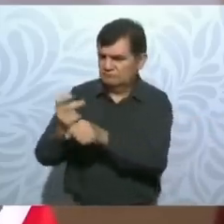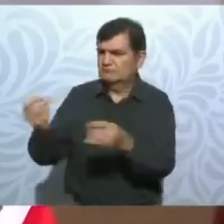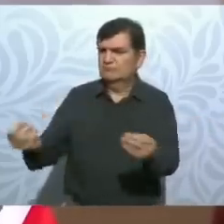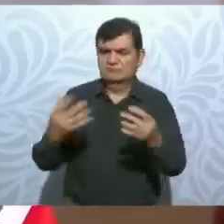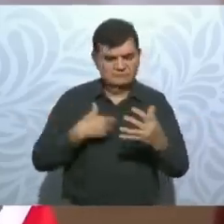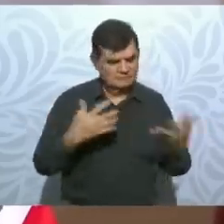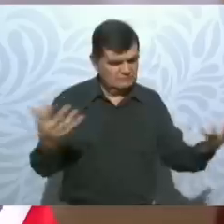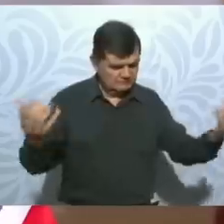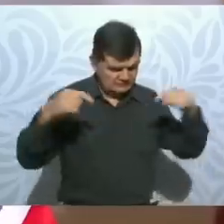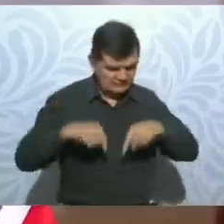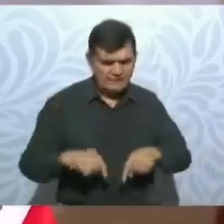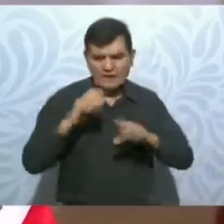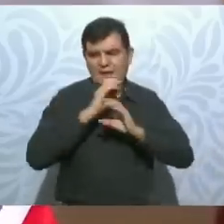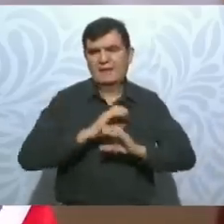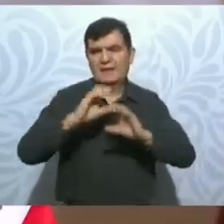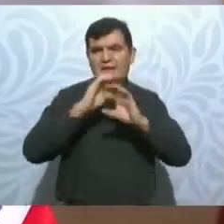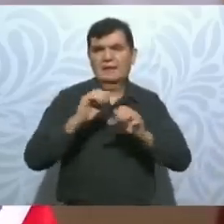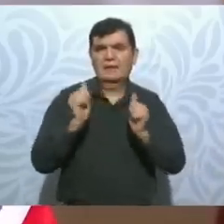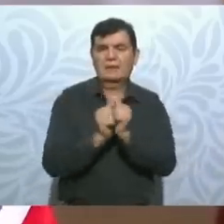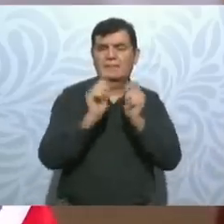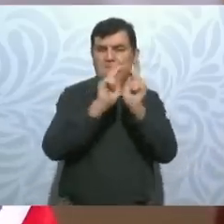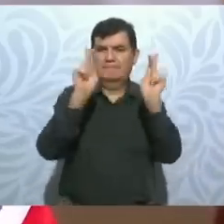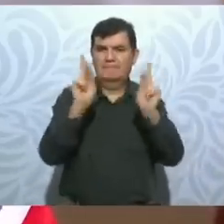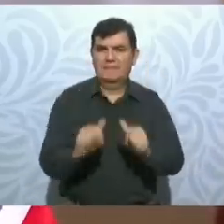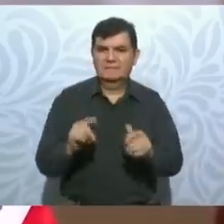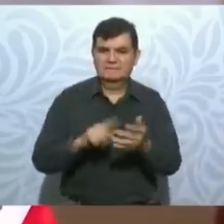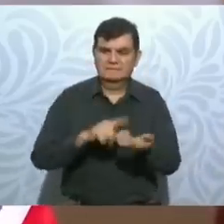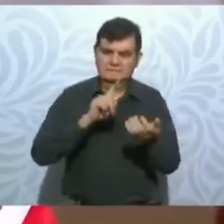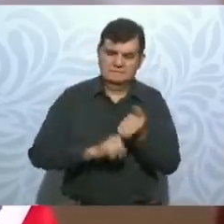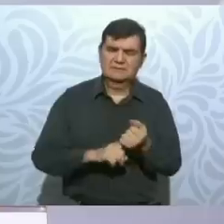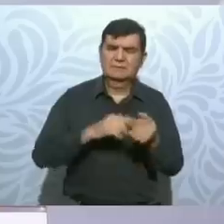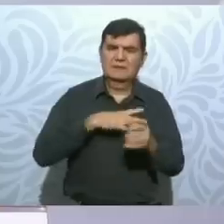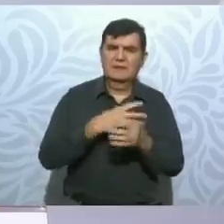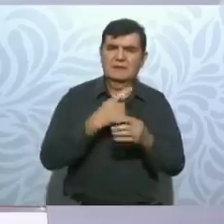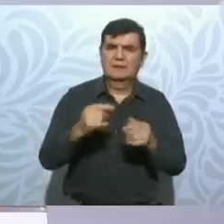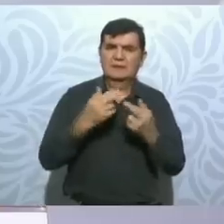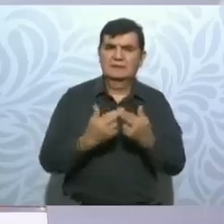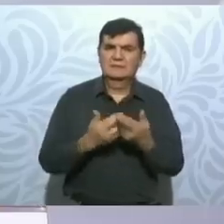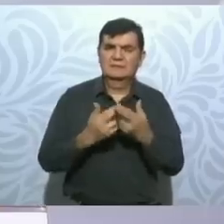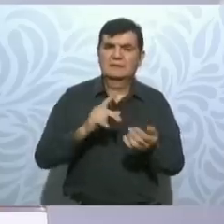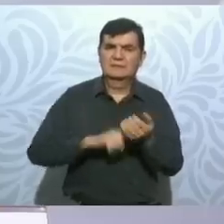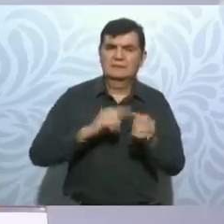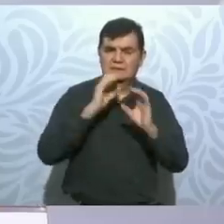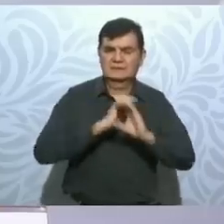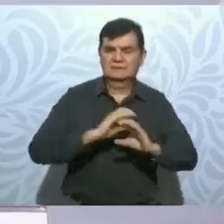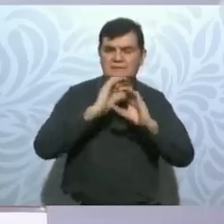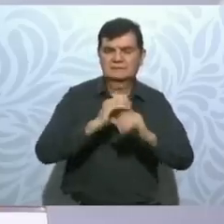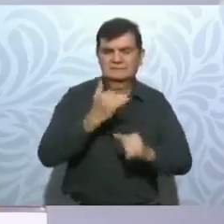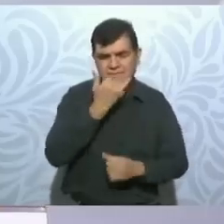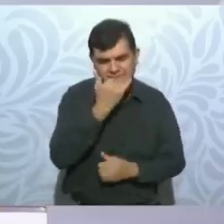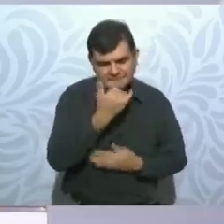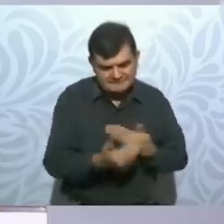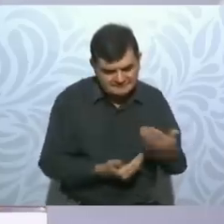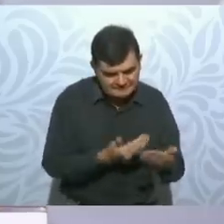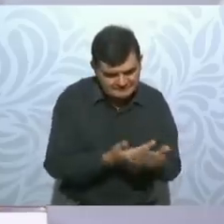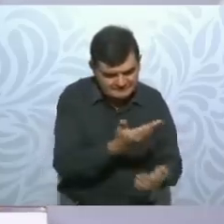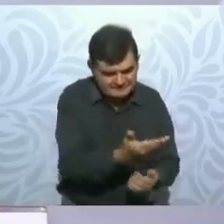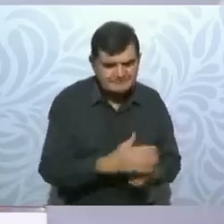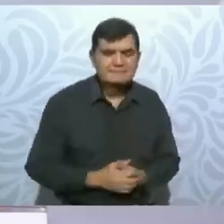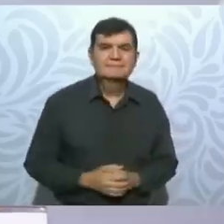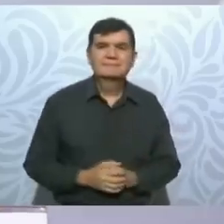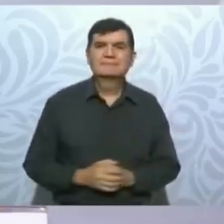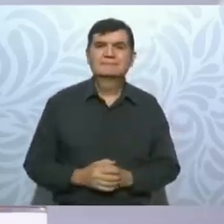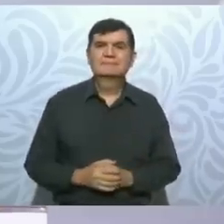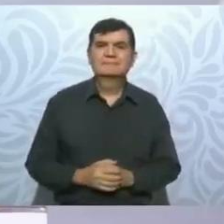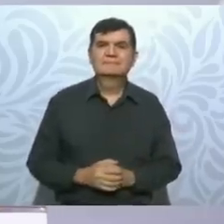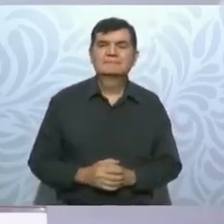a cantar y hacer de la paz el contenido de las canciones Perdón [Risas] este que haya